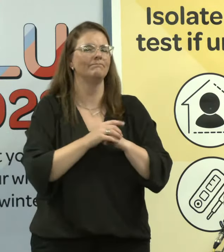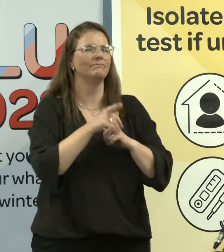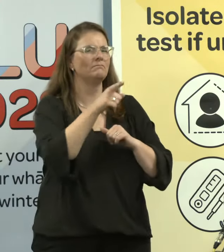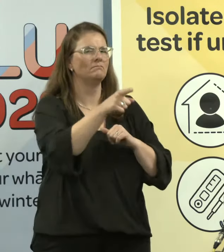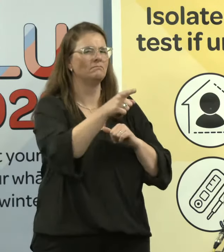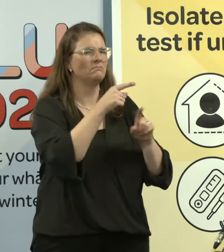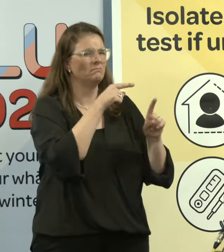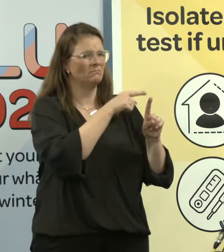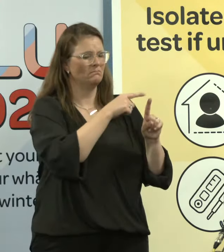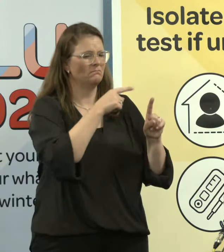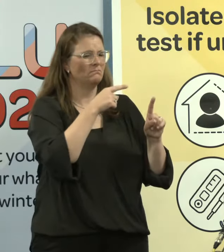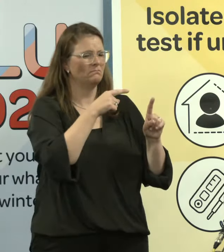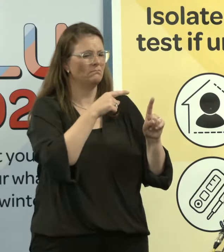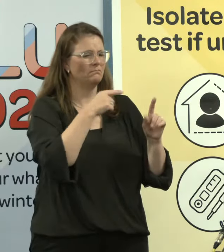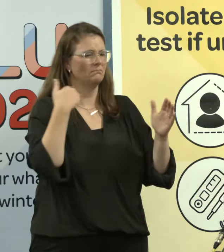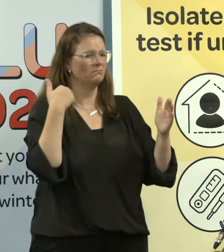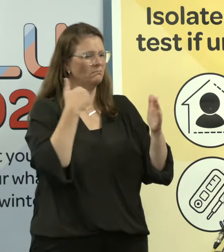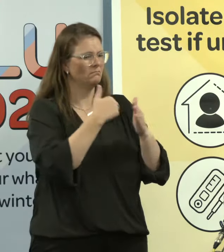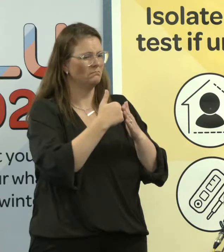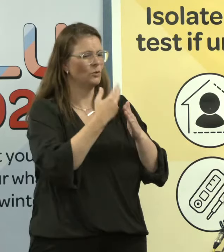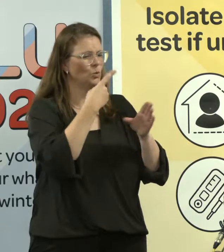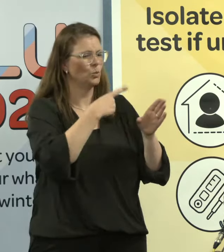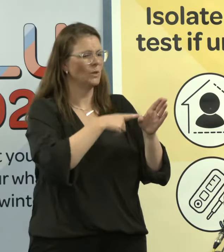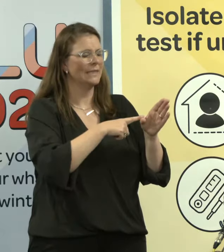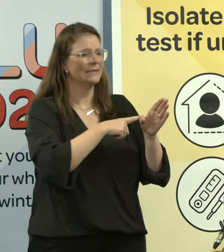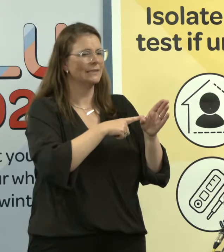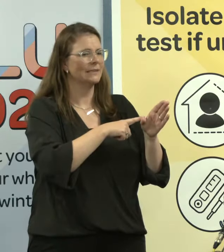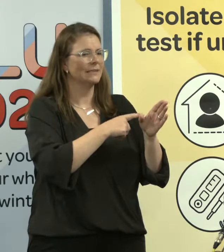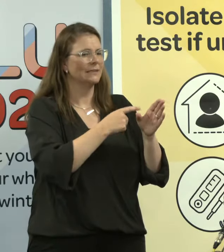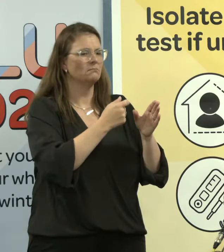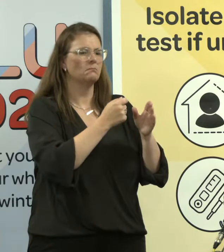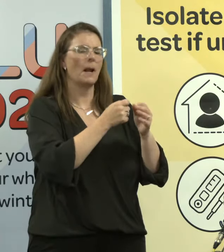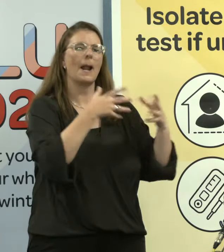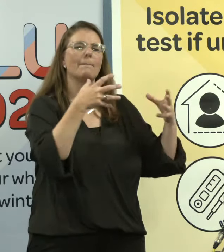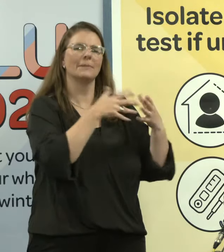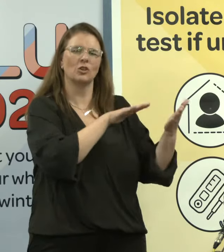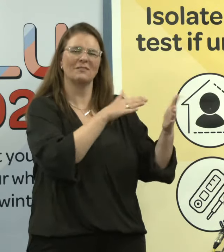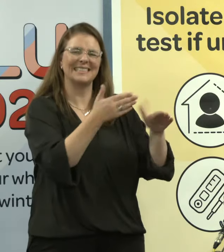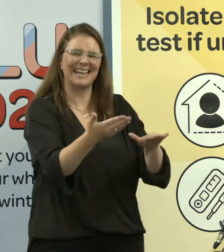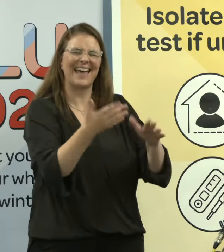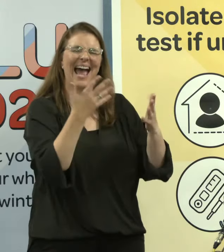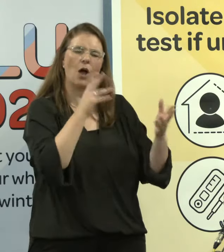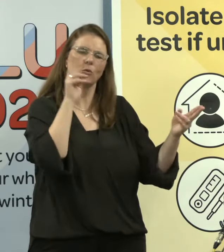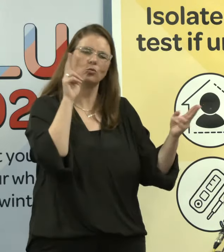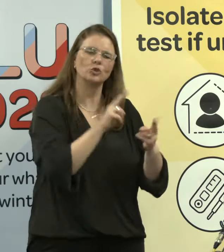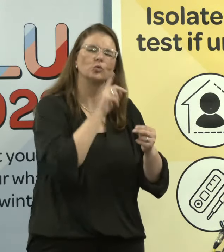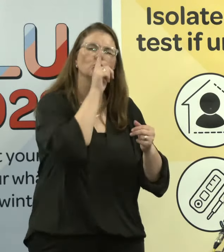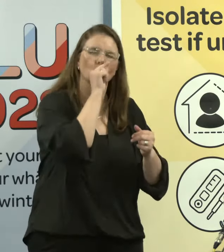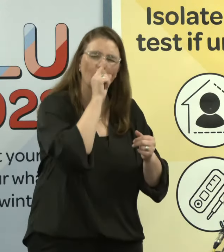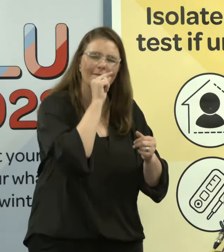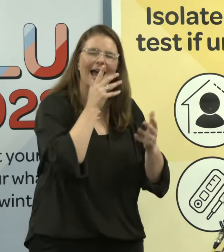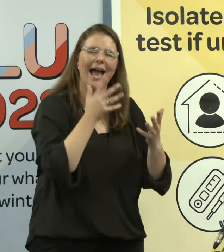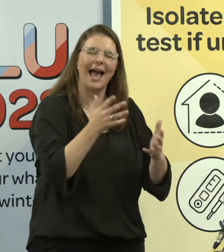ahau ki nga mea e tupu ana.